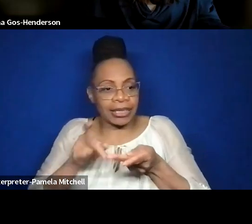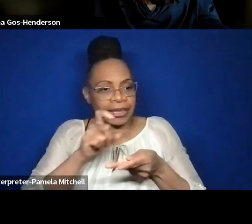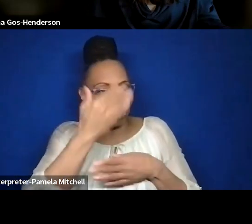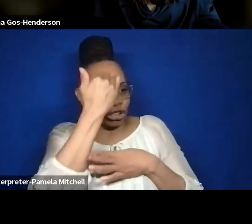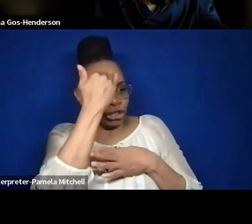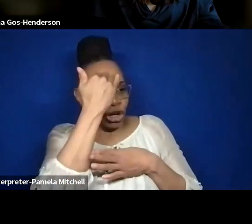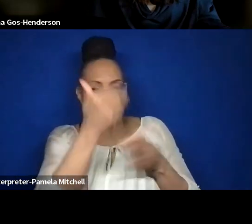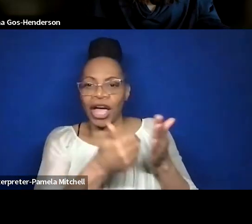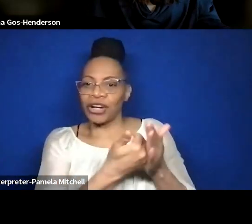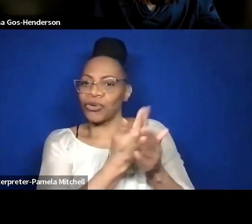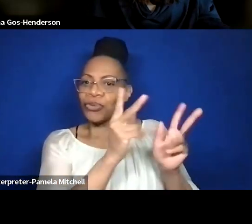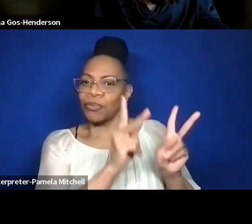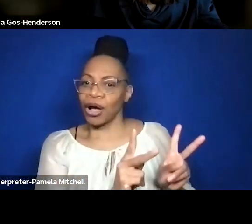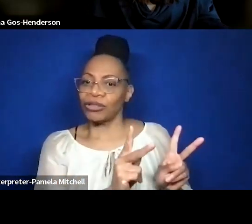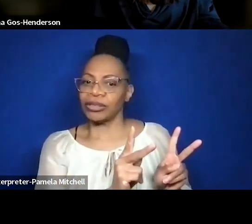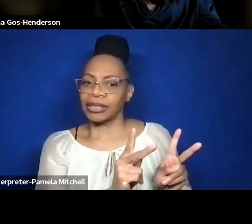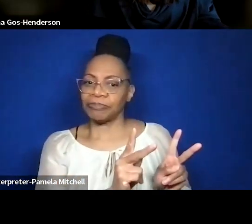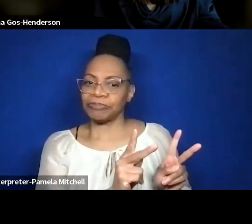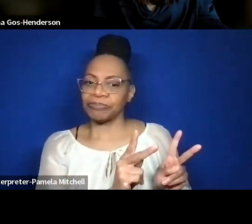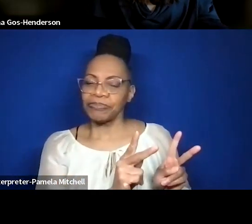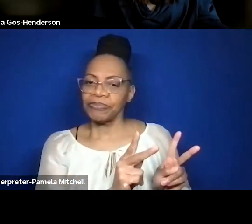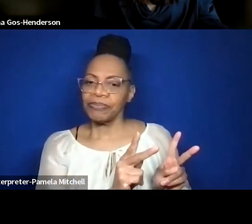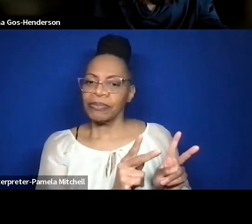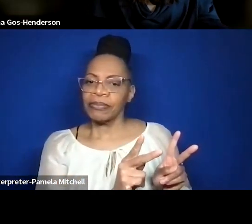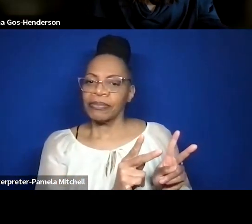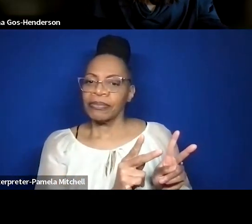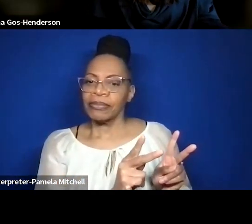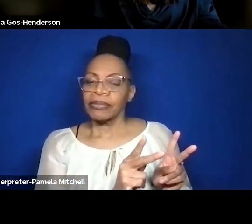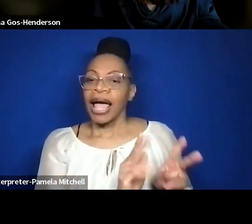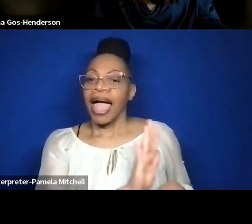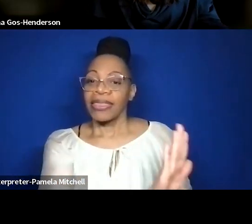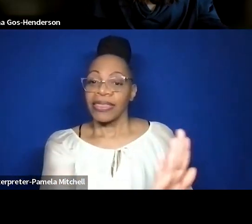y tal vez aprender otra forma para enviar las solicitudes.